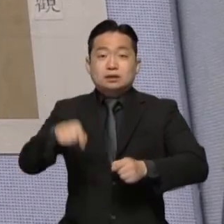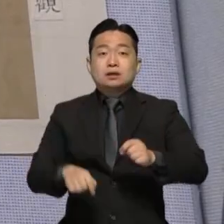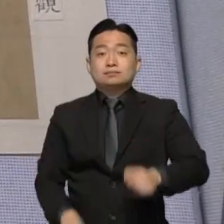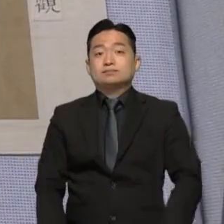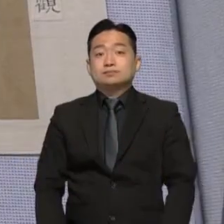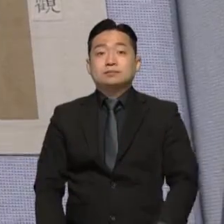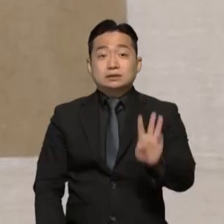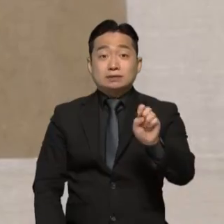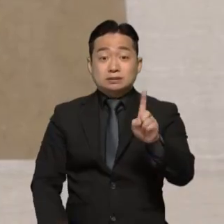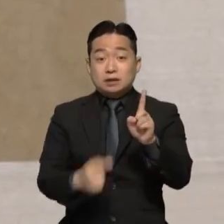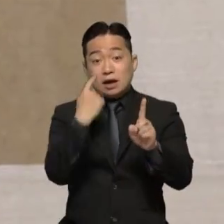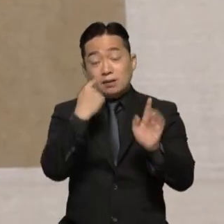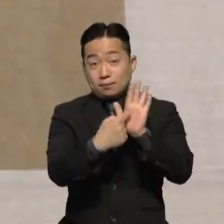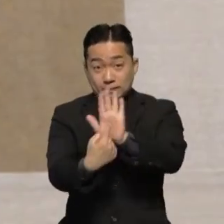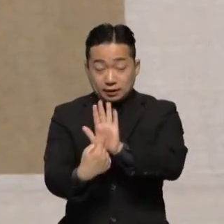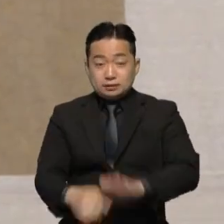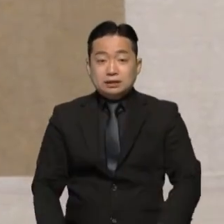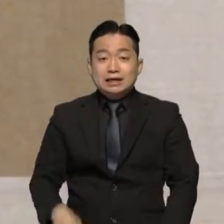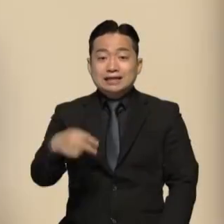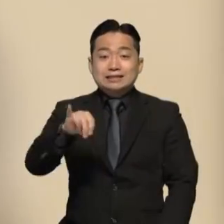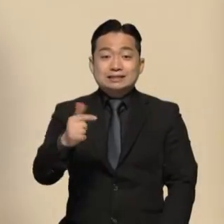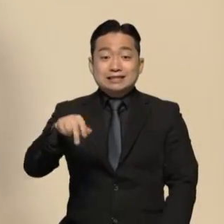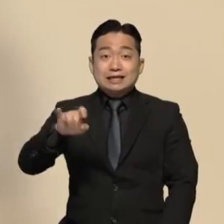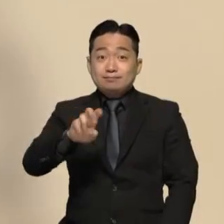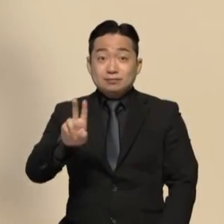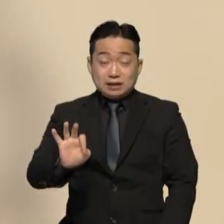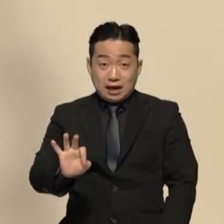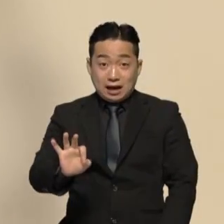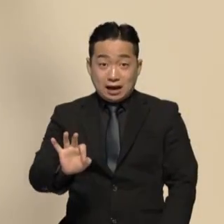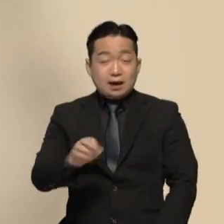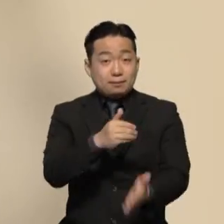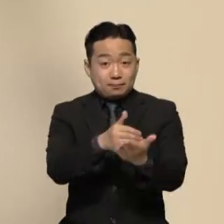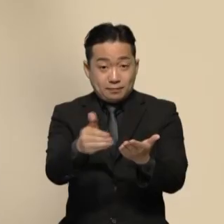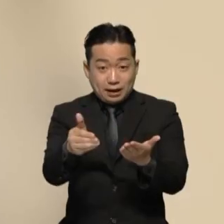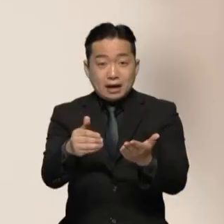5만 원근 지폐에 그려진 신사임당의